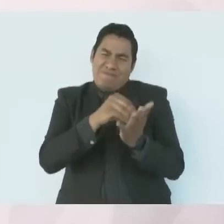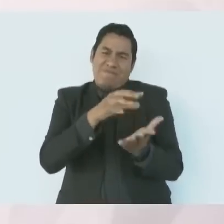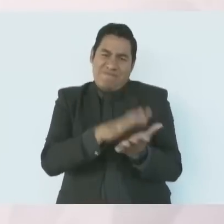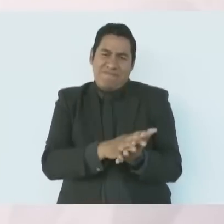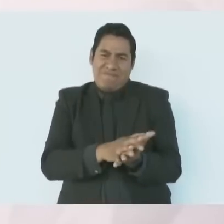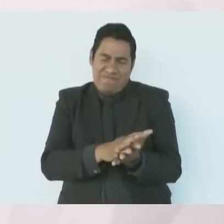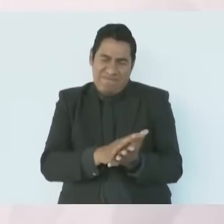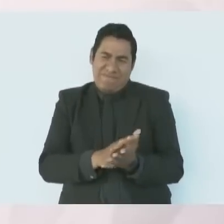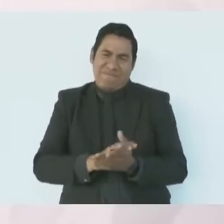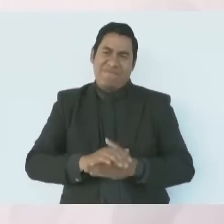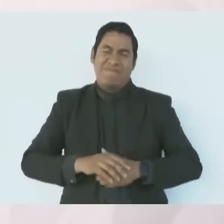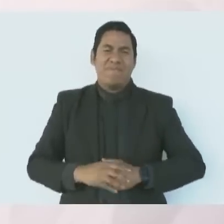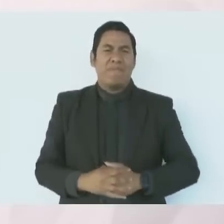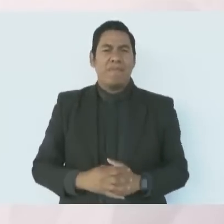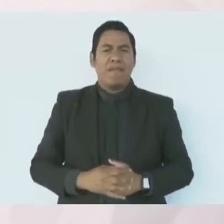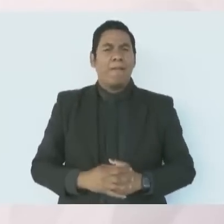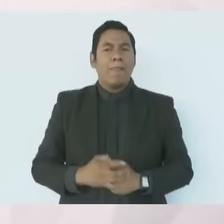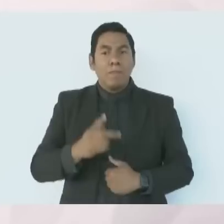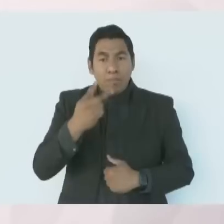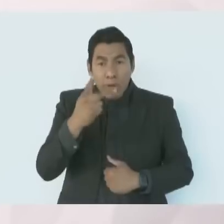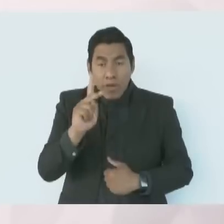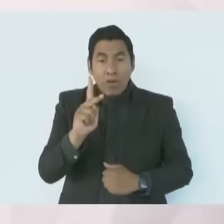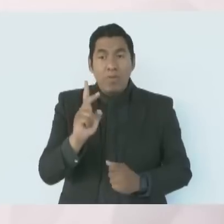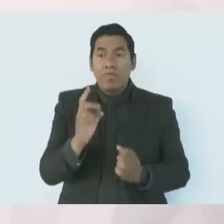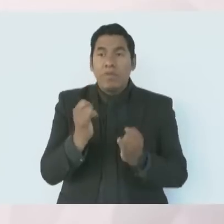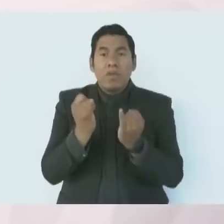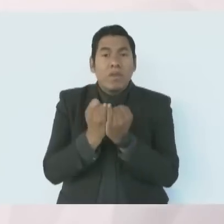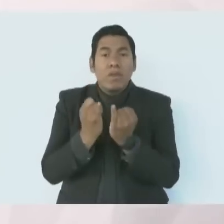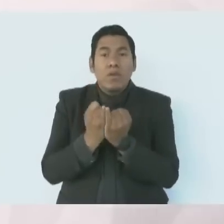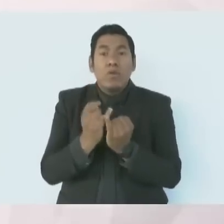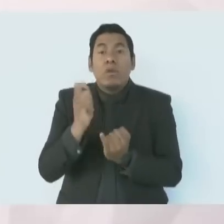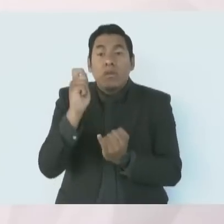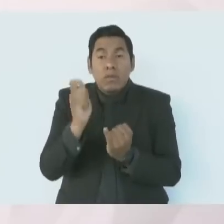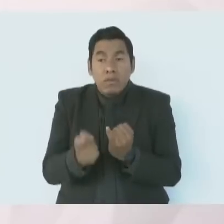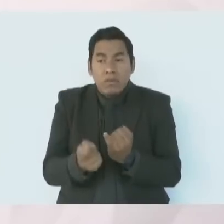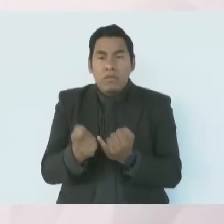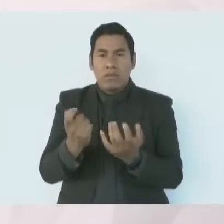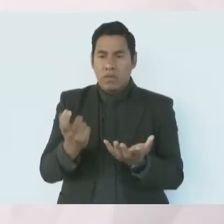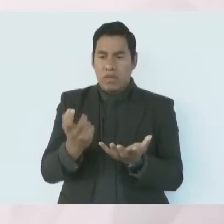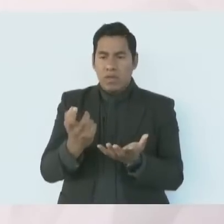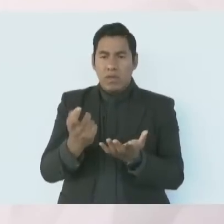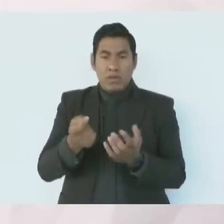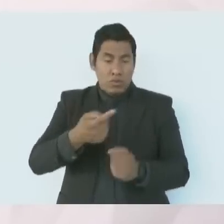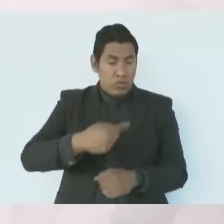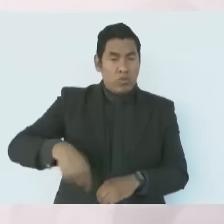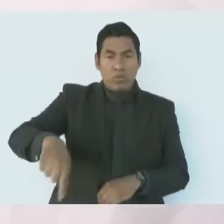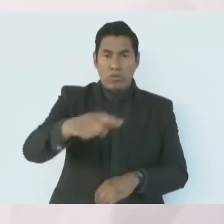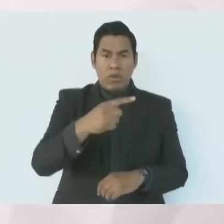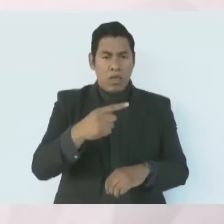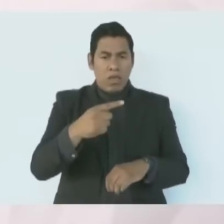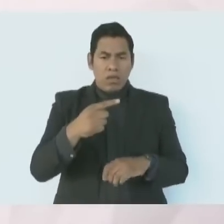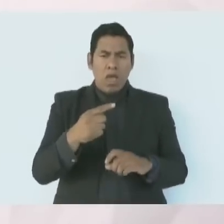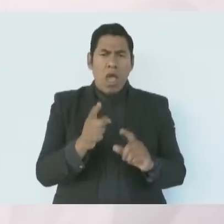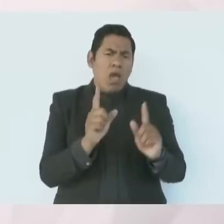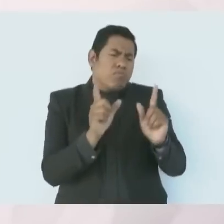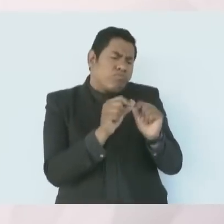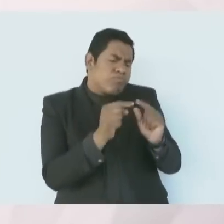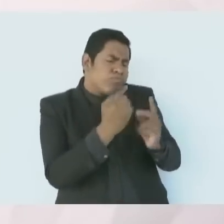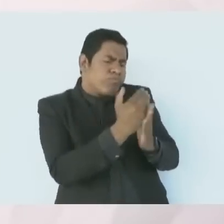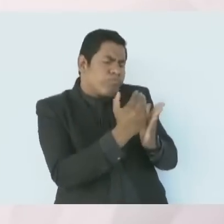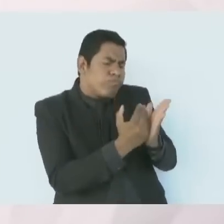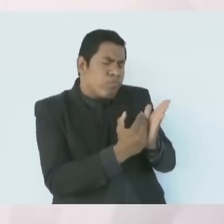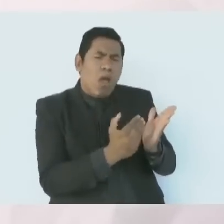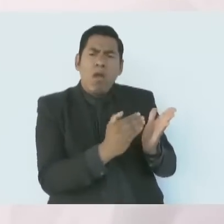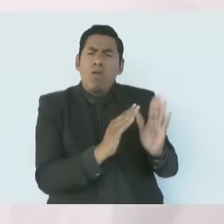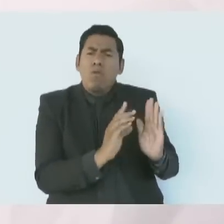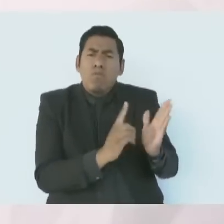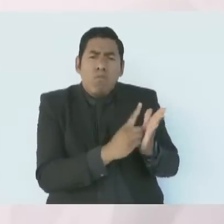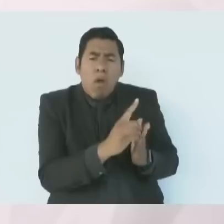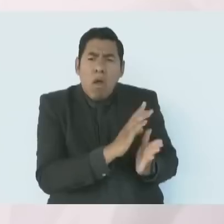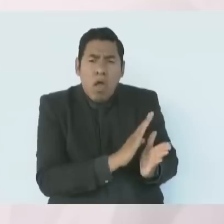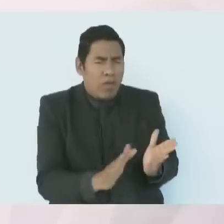trata también de que haya más derechos más programas de bienestar y hay tres programas